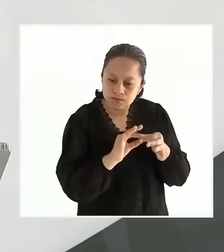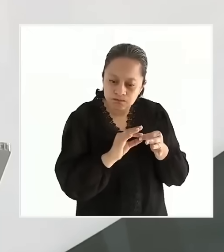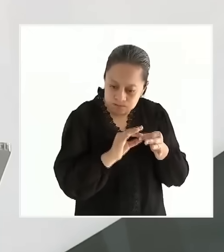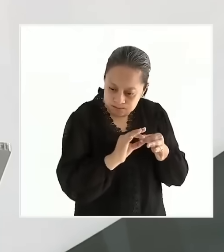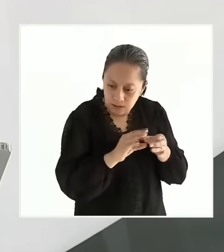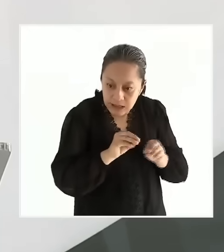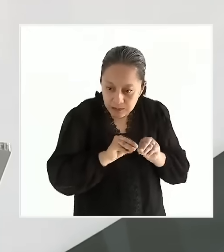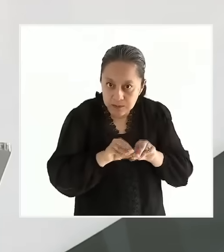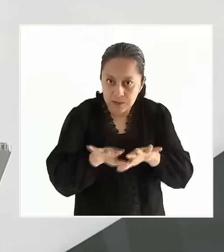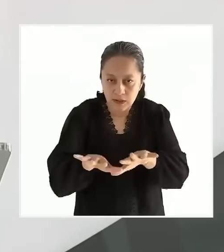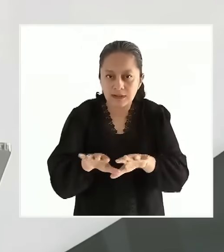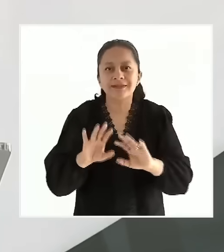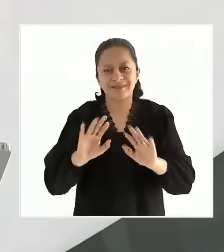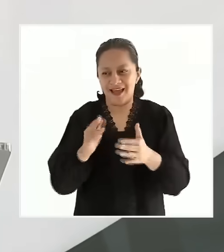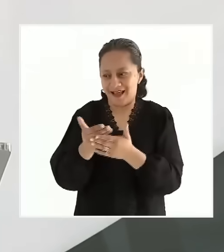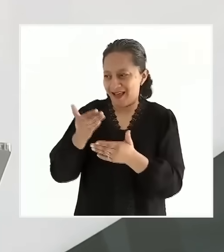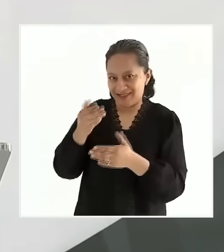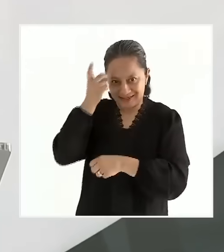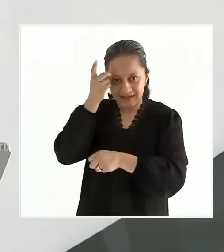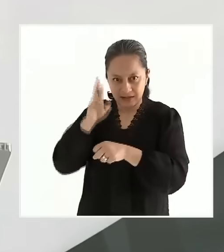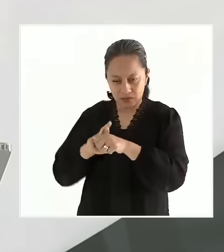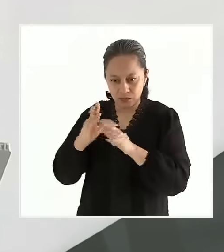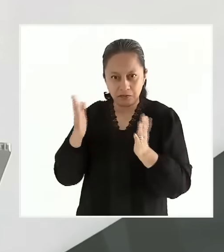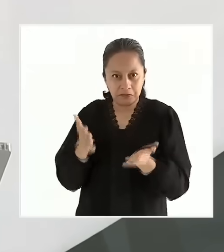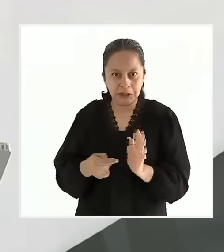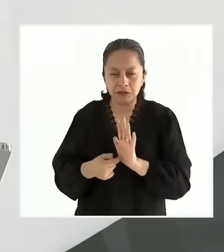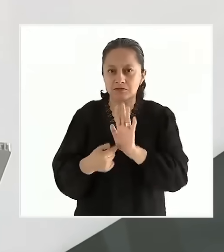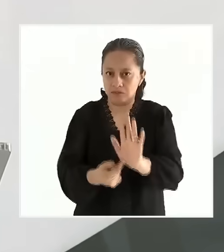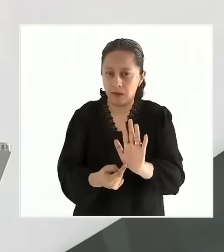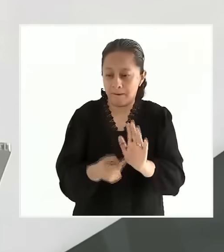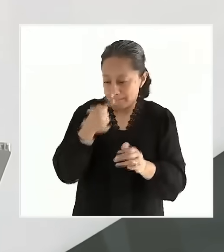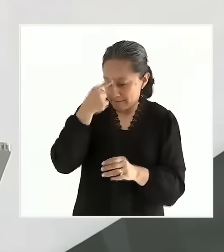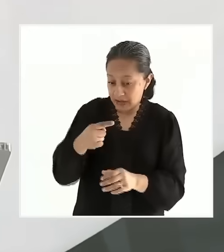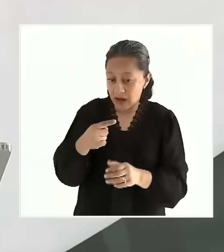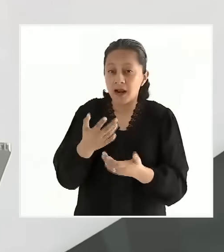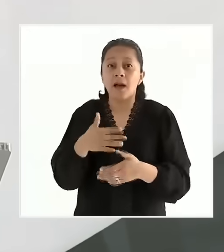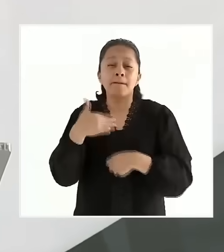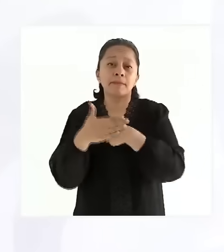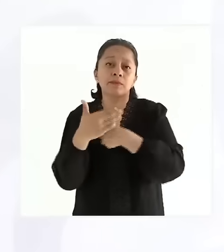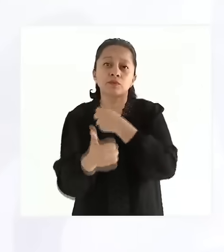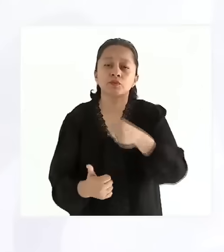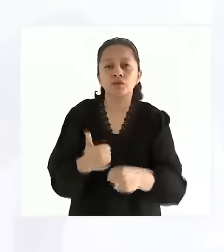también ya ha presentado en otras ocasiones para atender la demanda de los próximos años y llegar